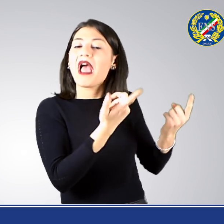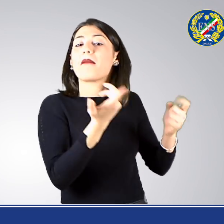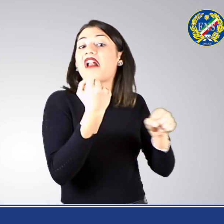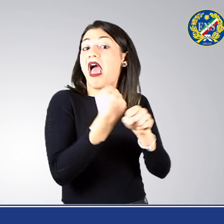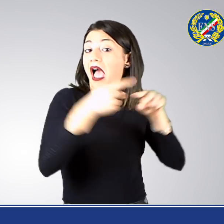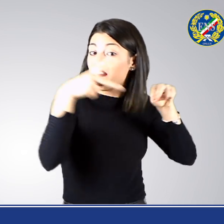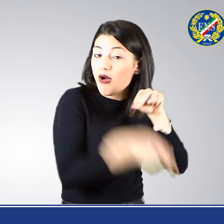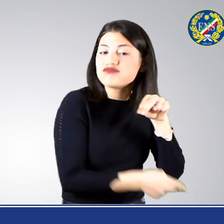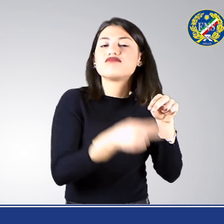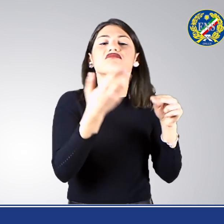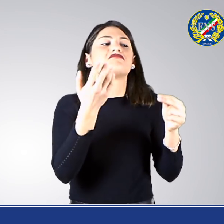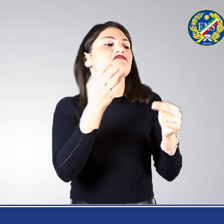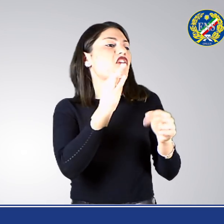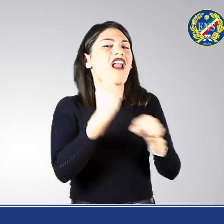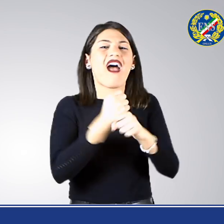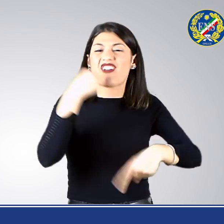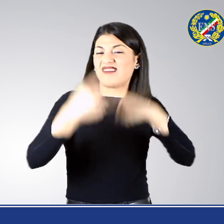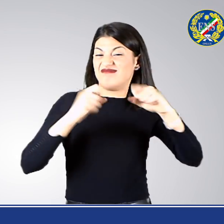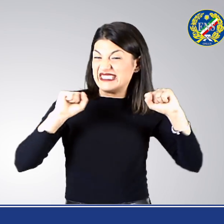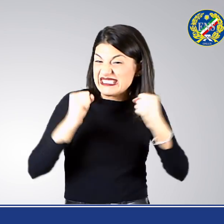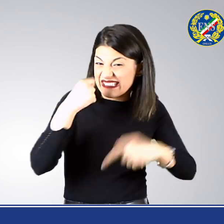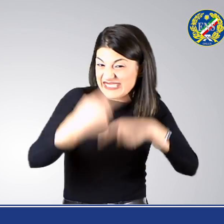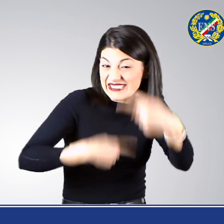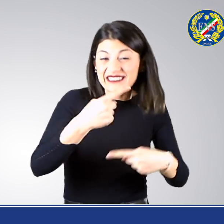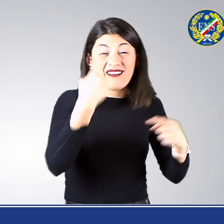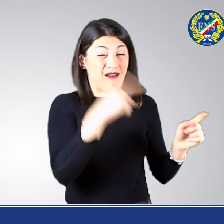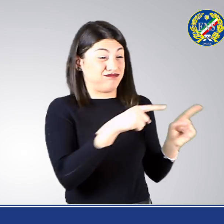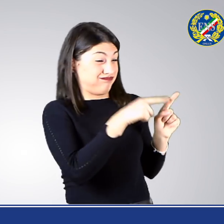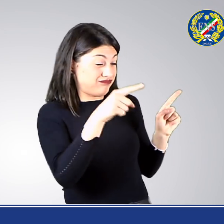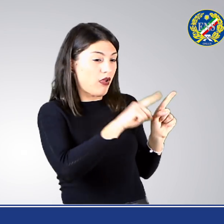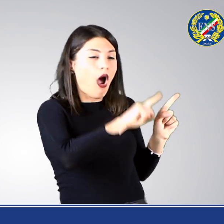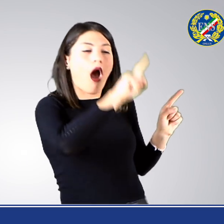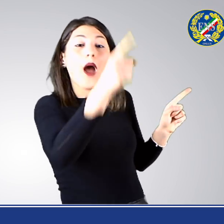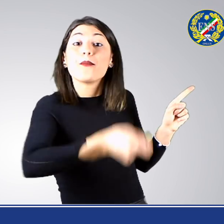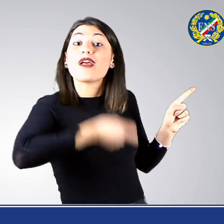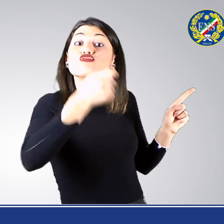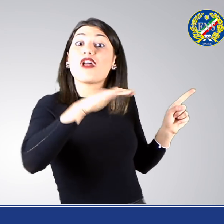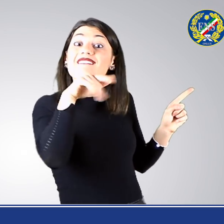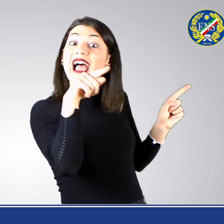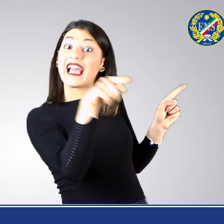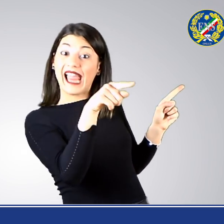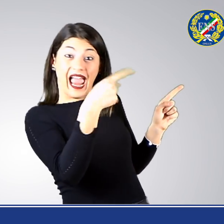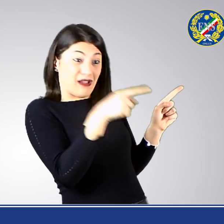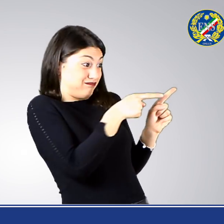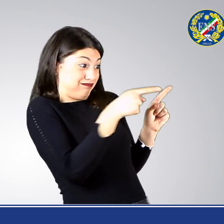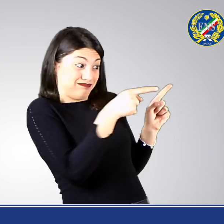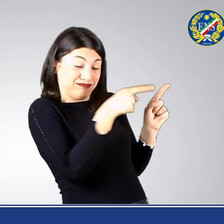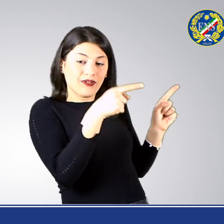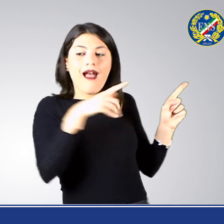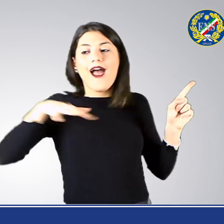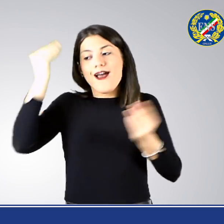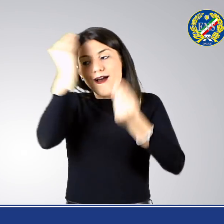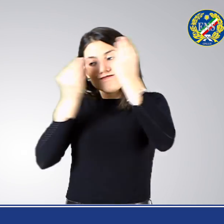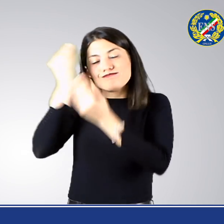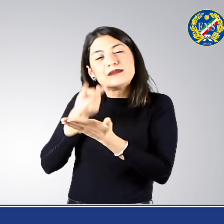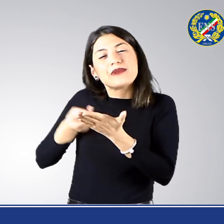e consente di percepire un reddito “ponte” fino alla pensione di vecchiaia